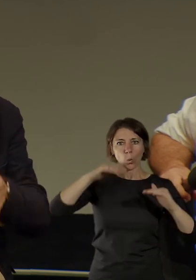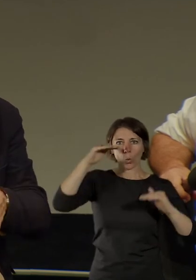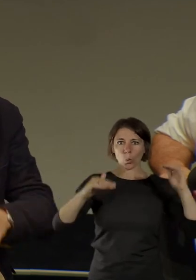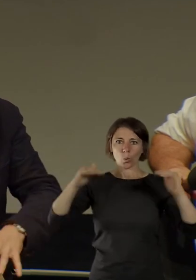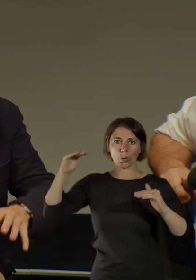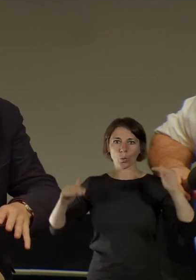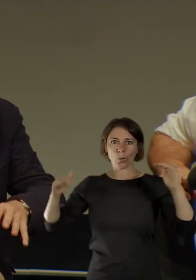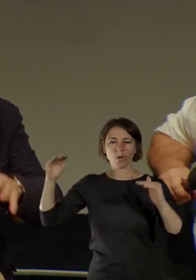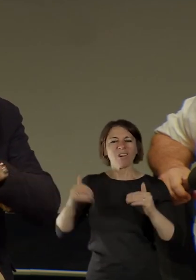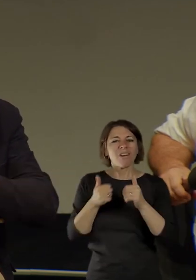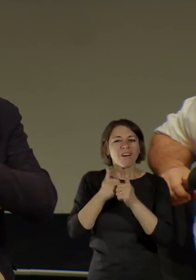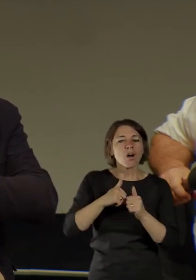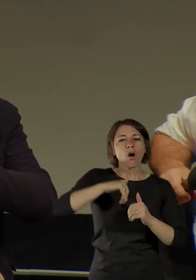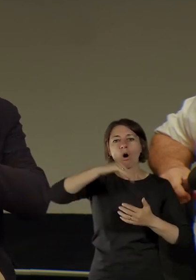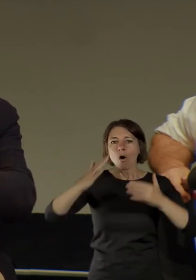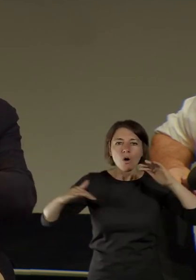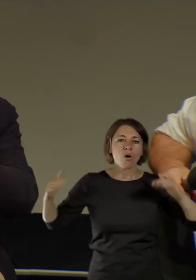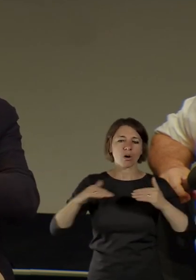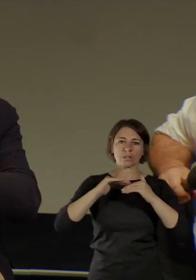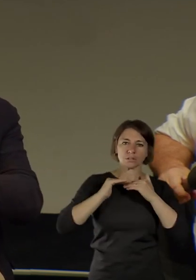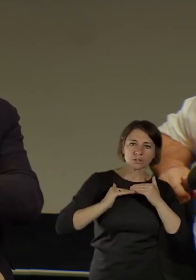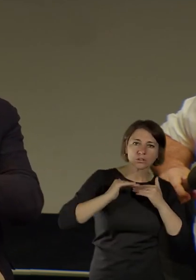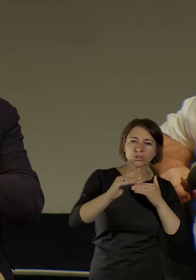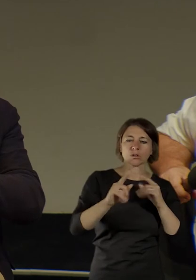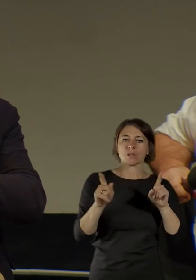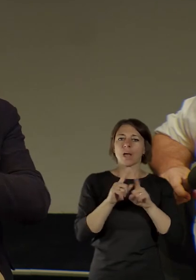terénu. A přizpůsobuje se právě těm významným třídám a veřejným prostranstvím.